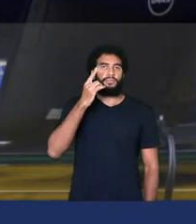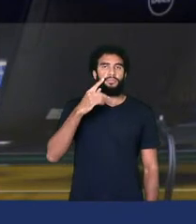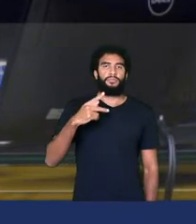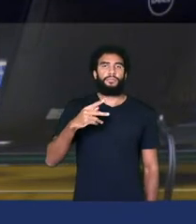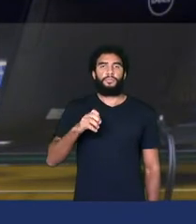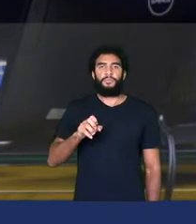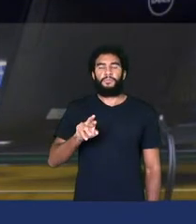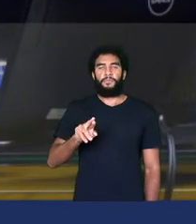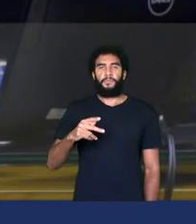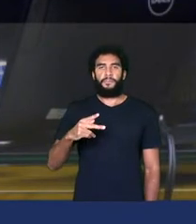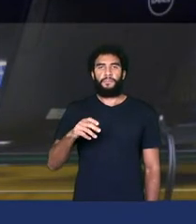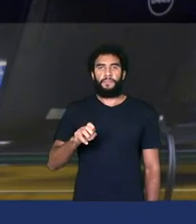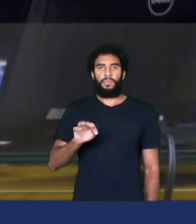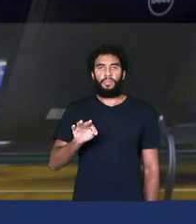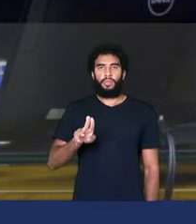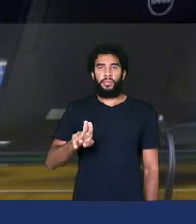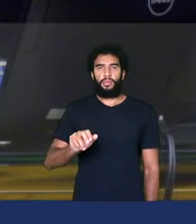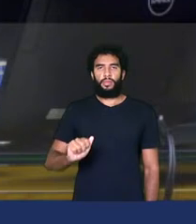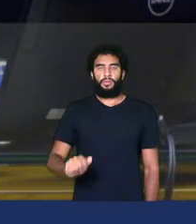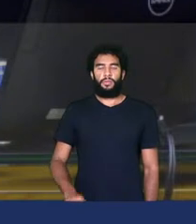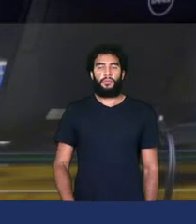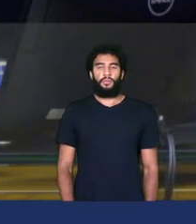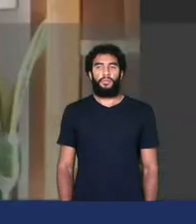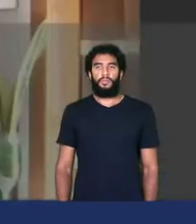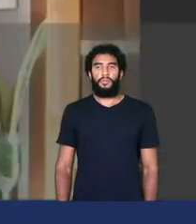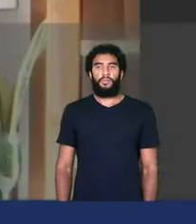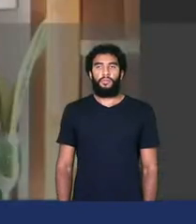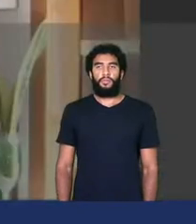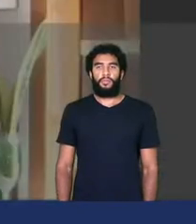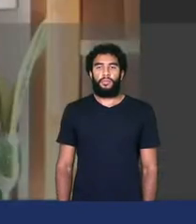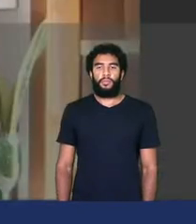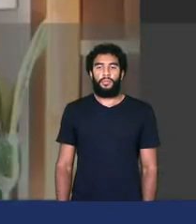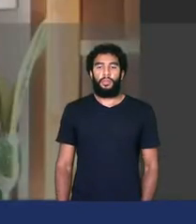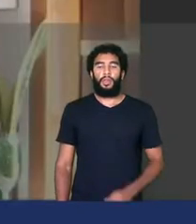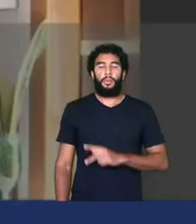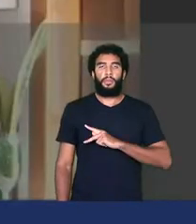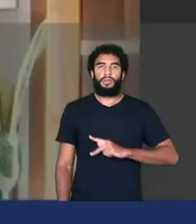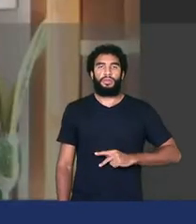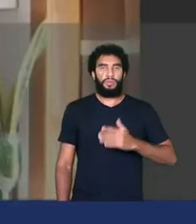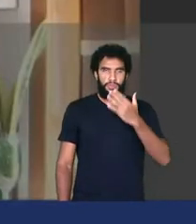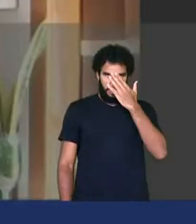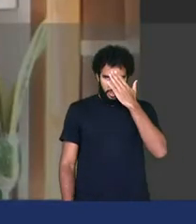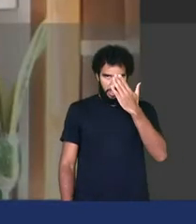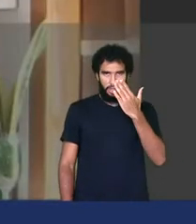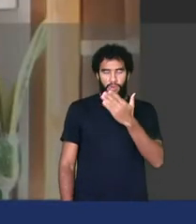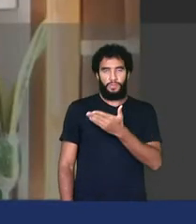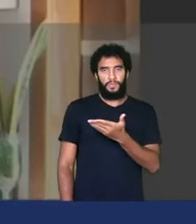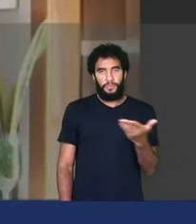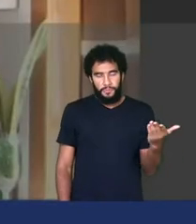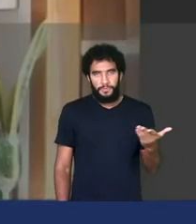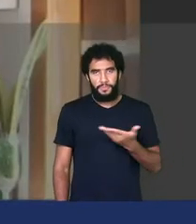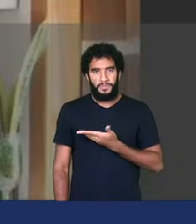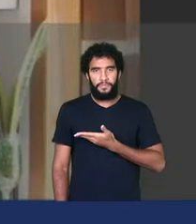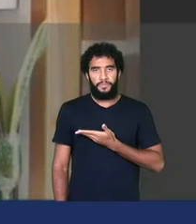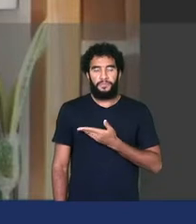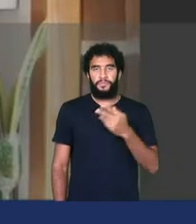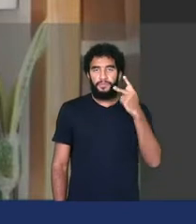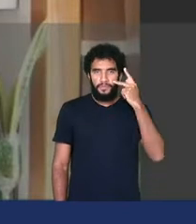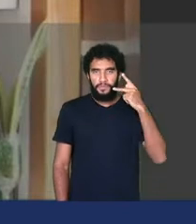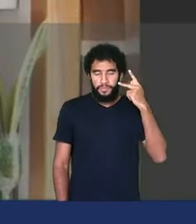PRESIDENTE ARTHUR LIRA. COM A PALAVRA, DEPUTADA PERP UA ALMEIDA. -- [DEPUTADA]: MUITO OBRIGADA, SENHOR PRESIDENTE,